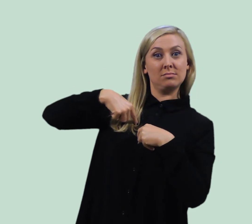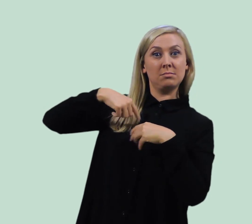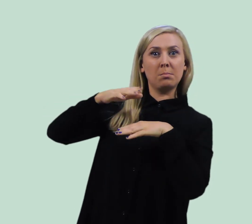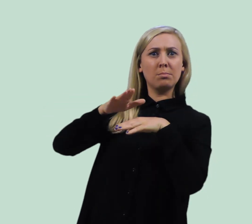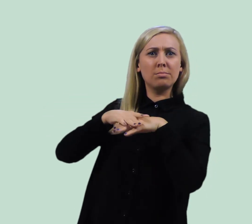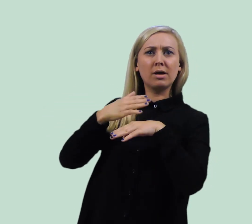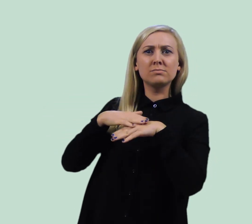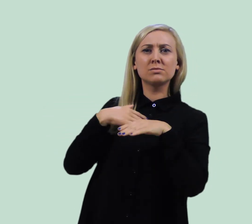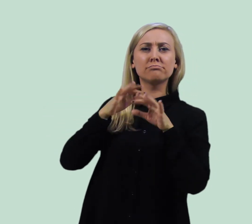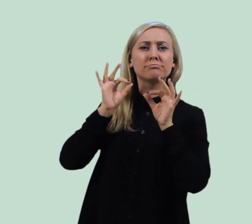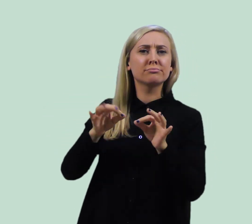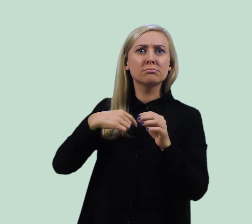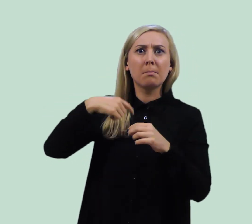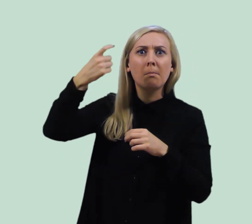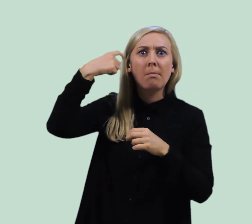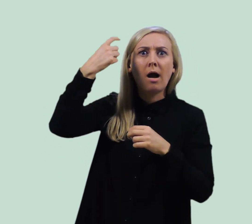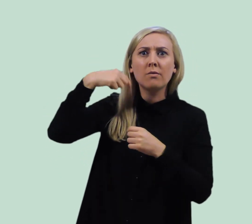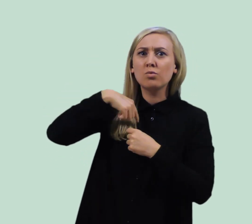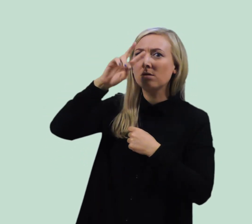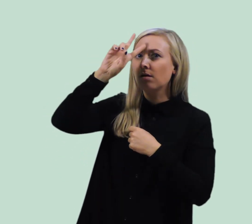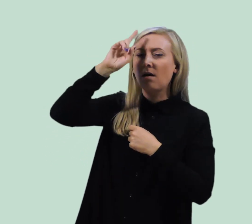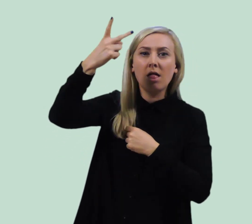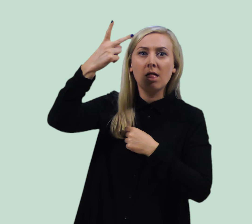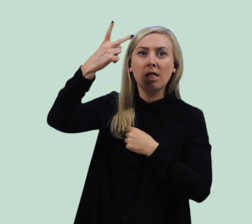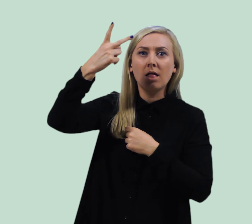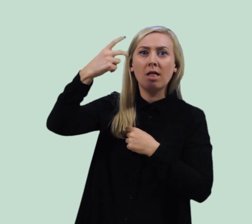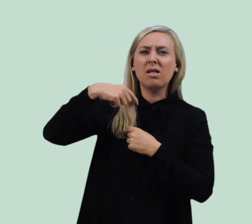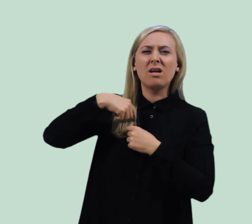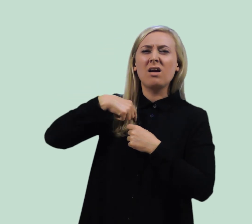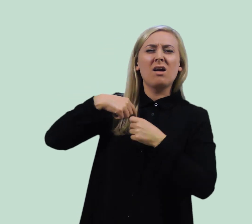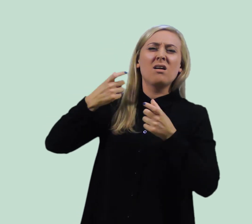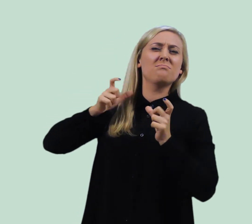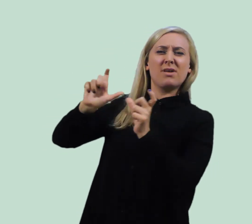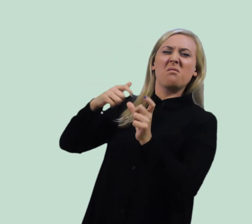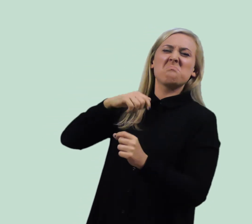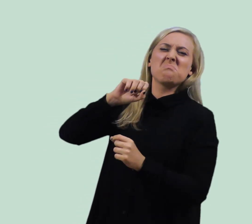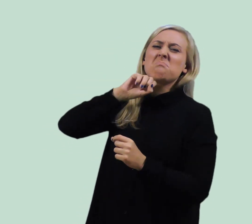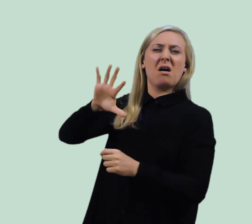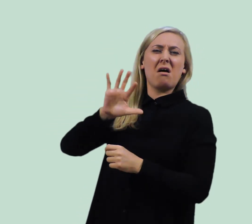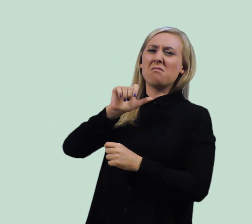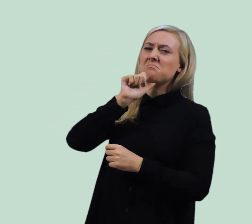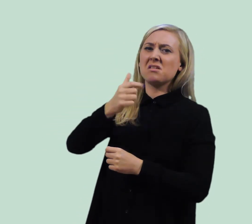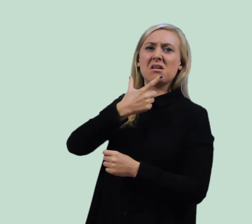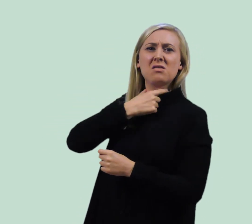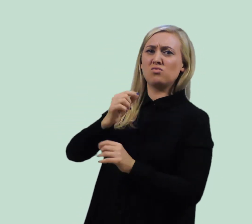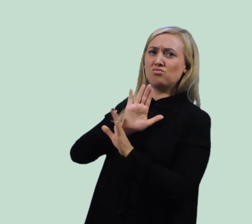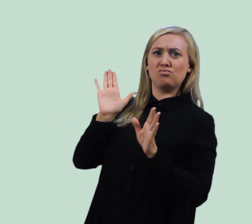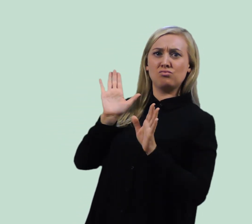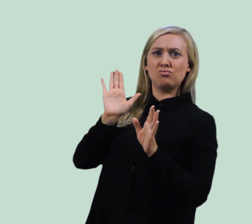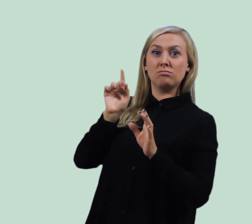wenn du deine Meinung änderst,